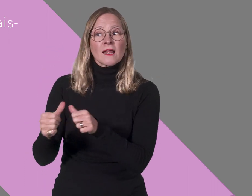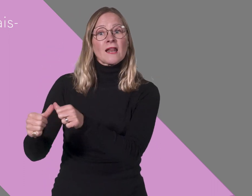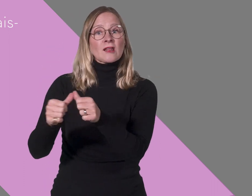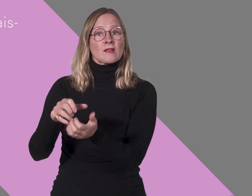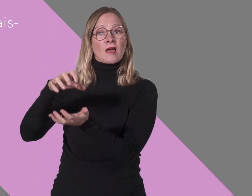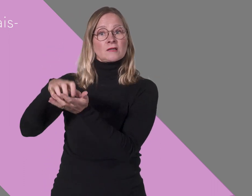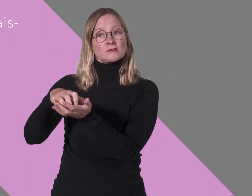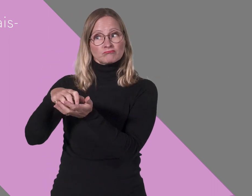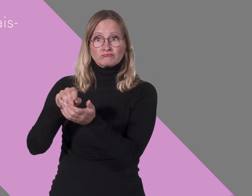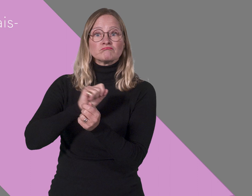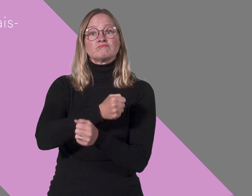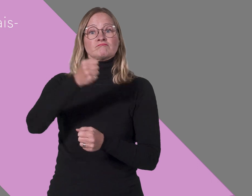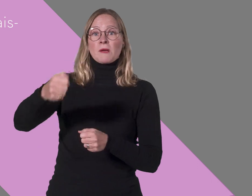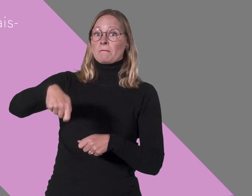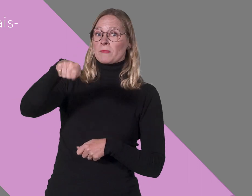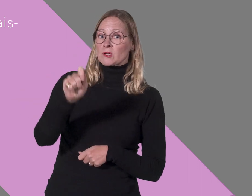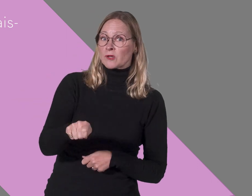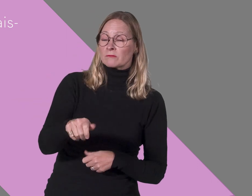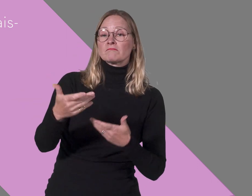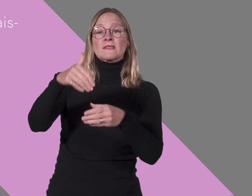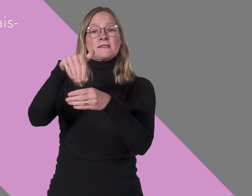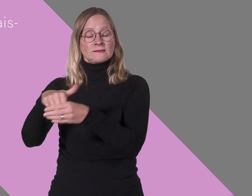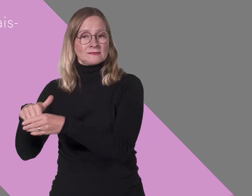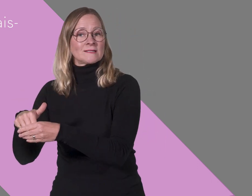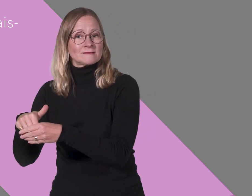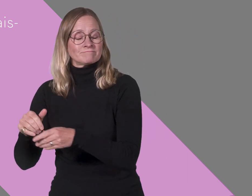liiton hallituksen puheenjohtajaksi ja jäseniksi.